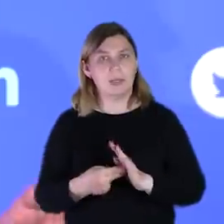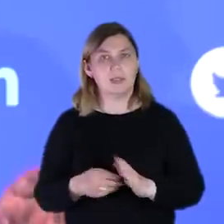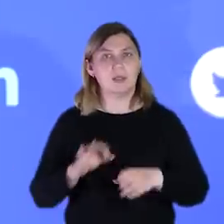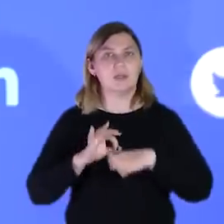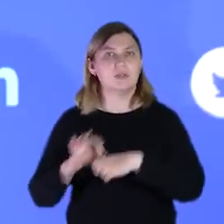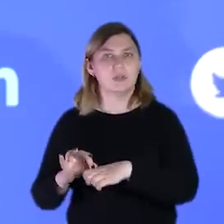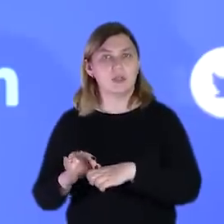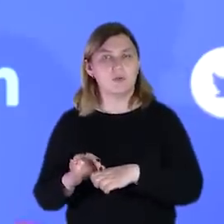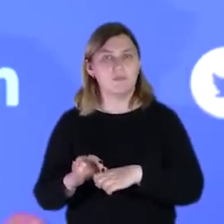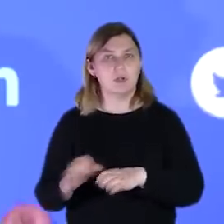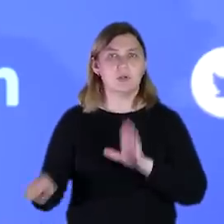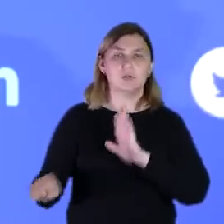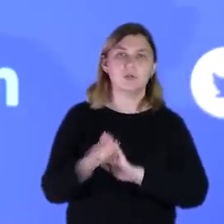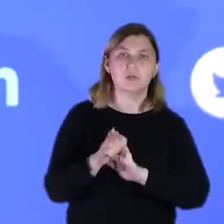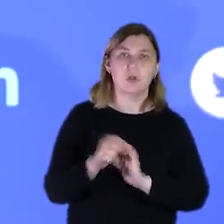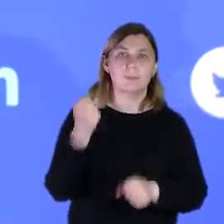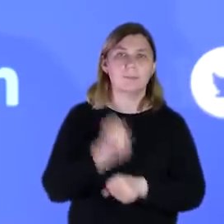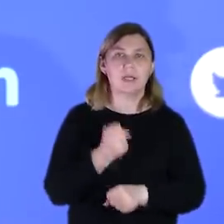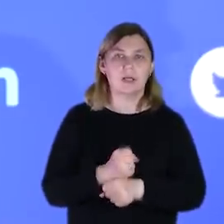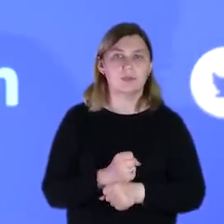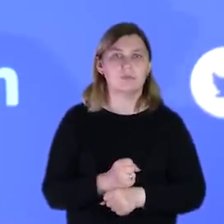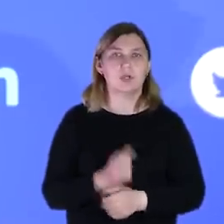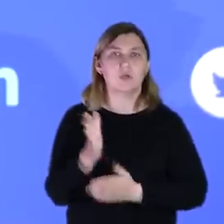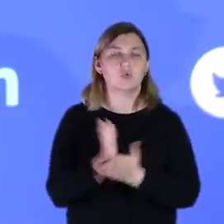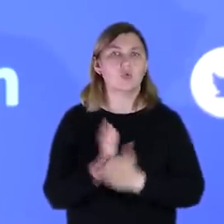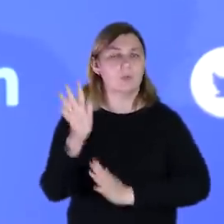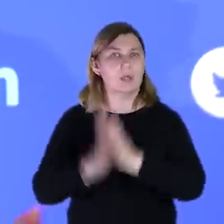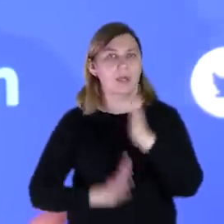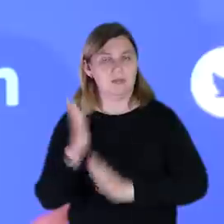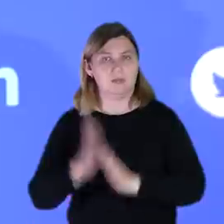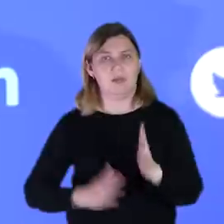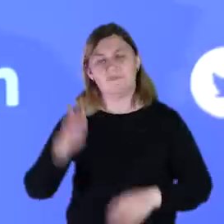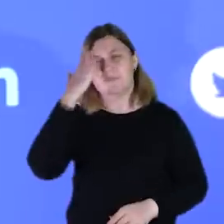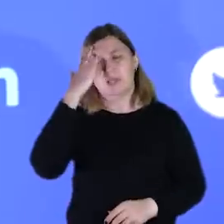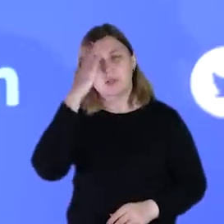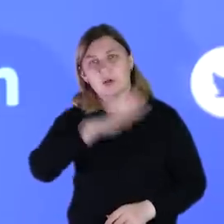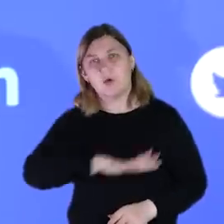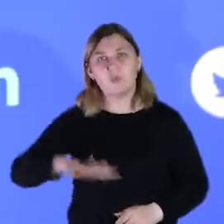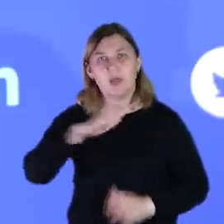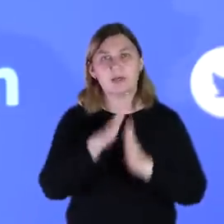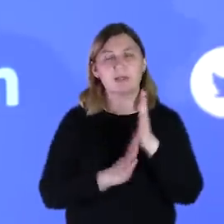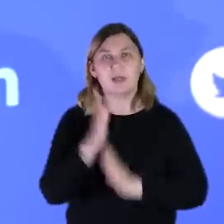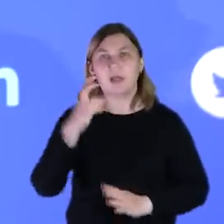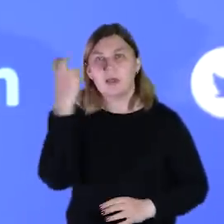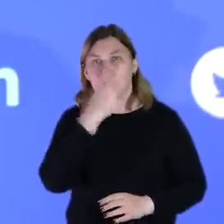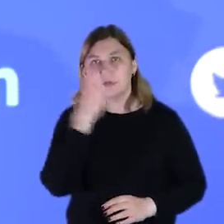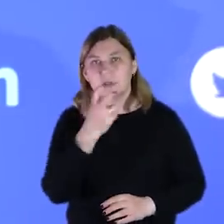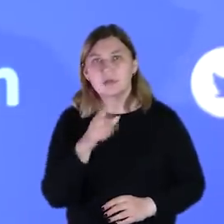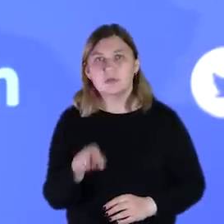skierowane właśnie do pracowników służby leśnej. No wiadomo, obszary leśne też bardzo interesowały